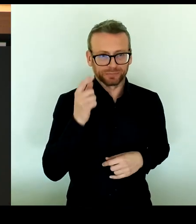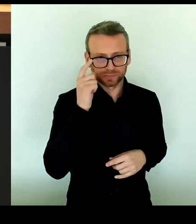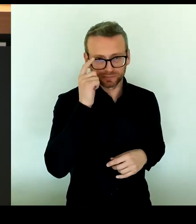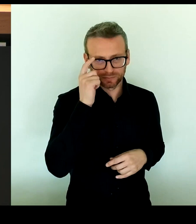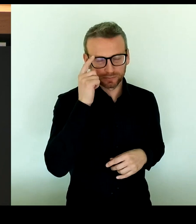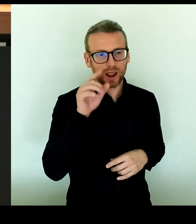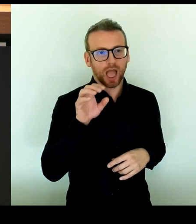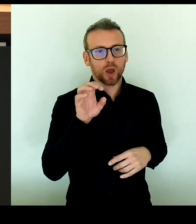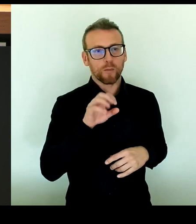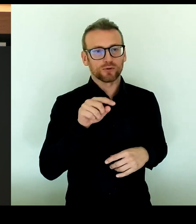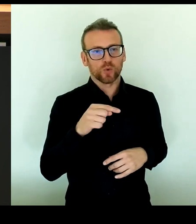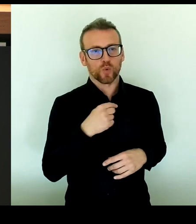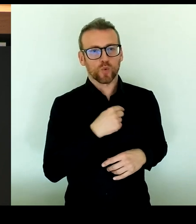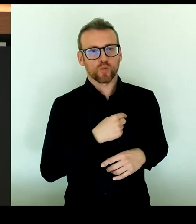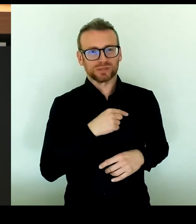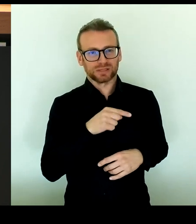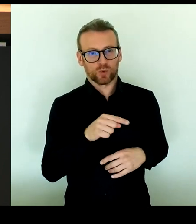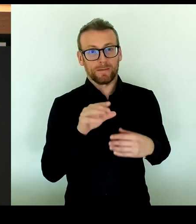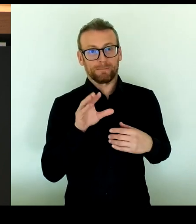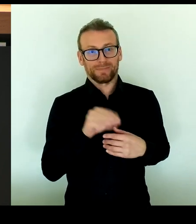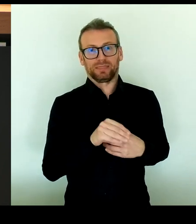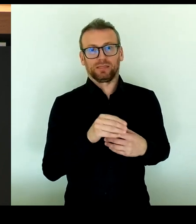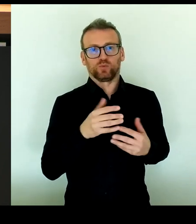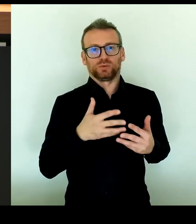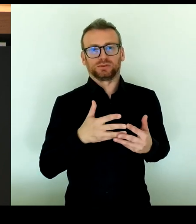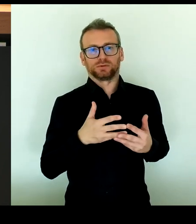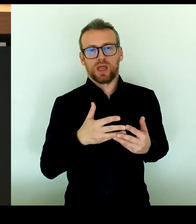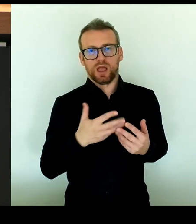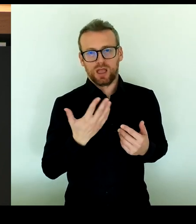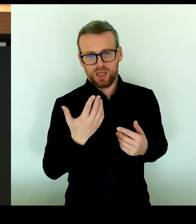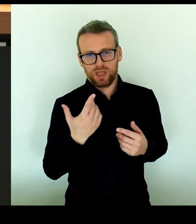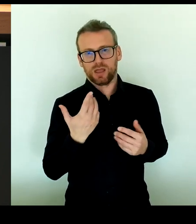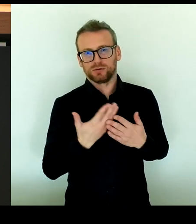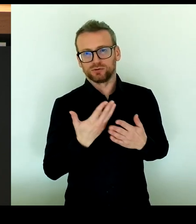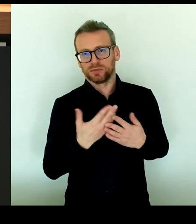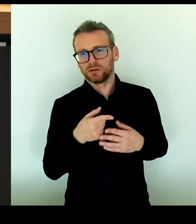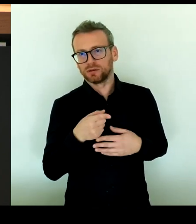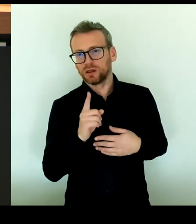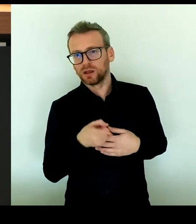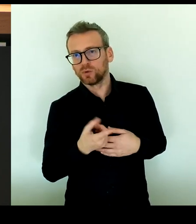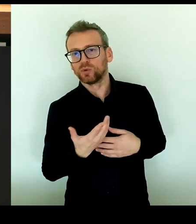Ein weiteres Thema im Jahr 2020 war die Speicherpraxis der Berliner Poli